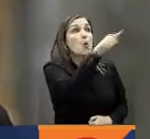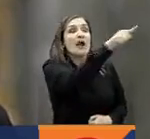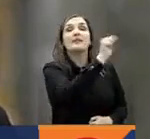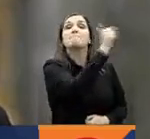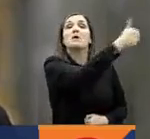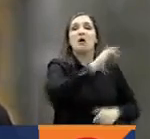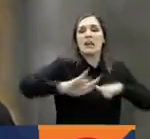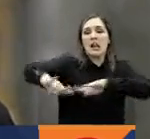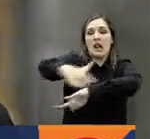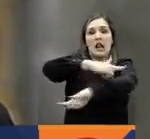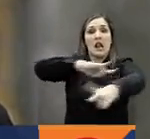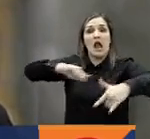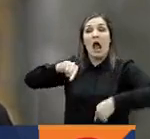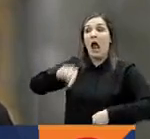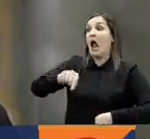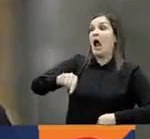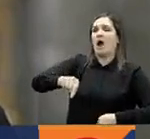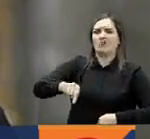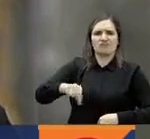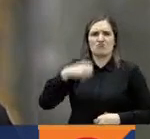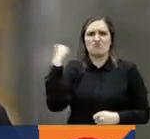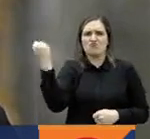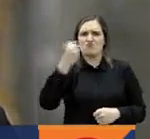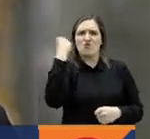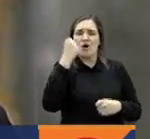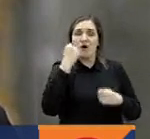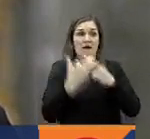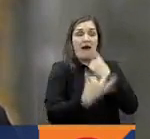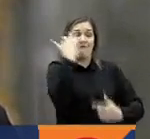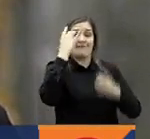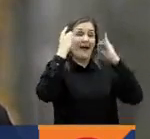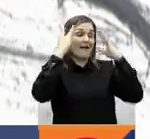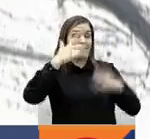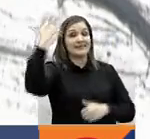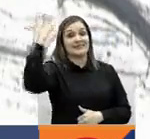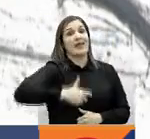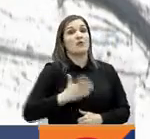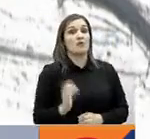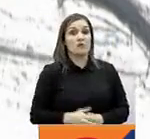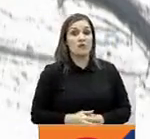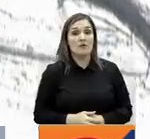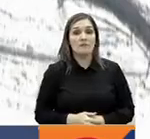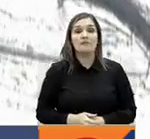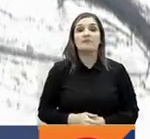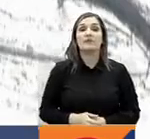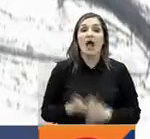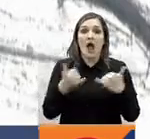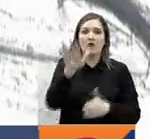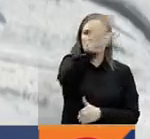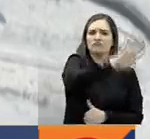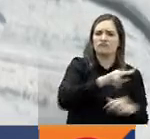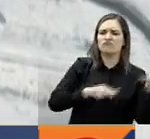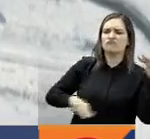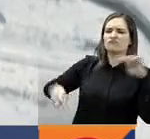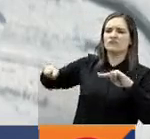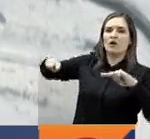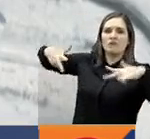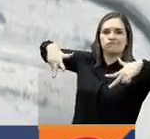SU VECINO. EL CURSO DE UCRANIA COMO DE CONFRONTACIóN CON NUESTRO